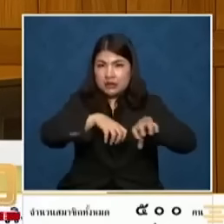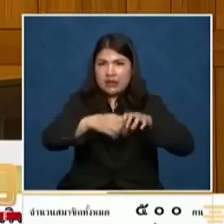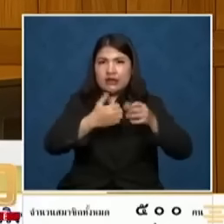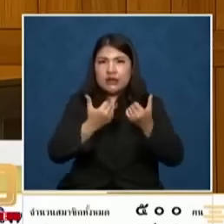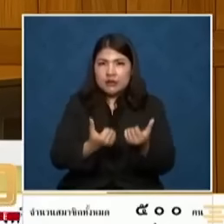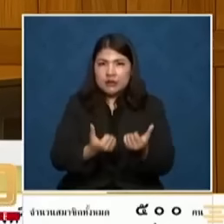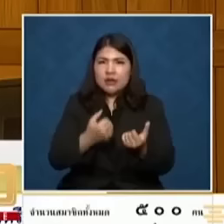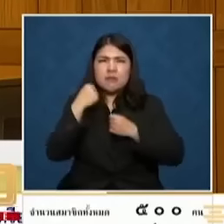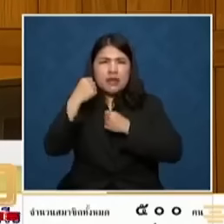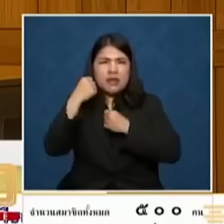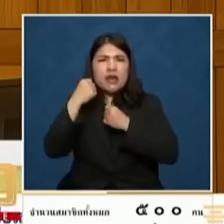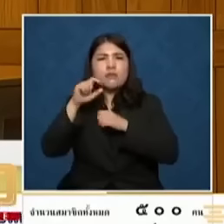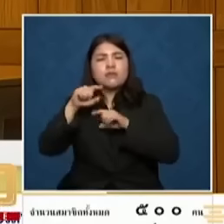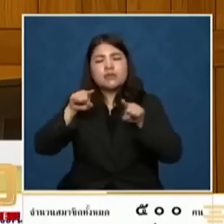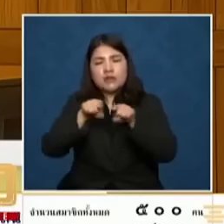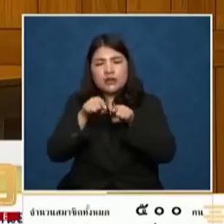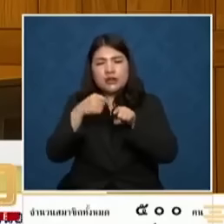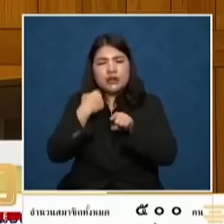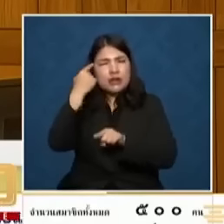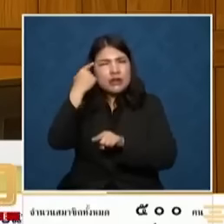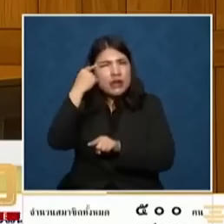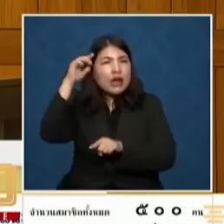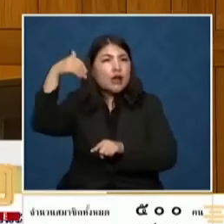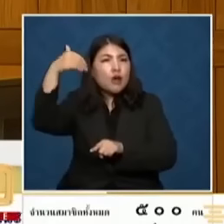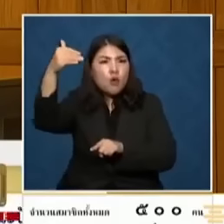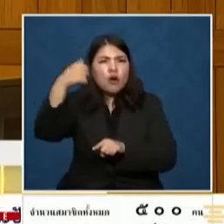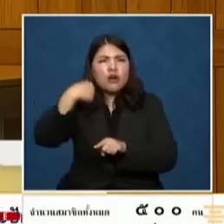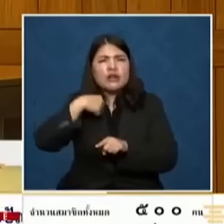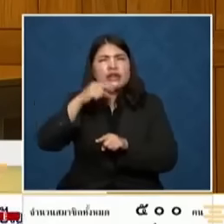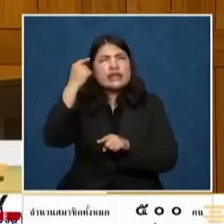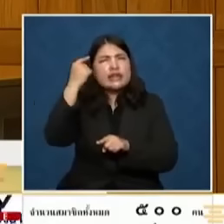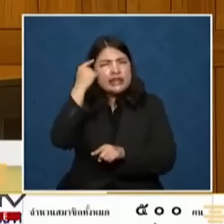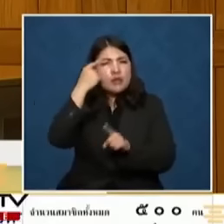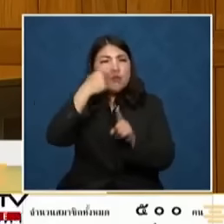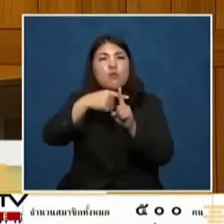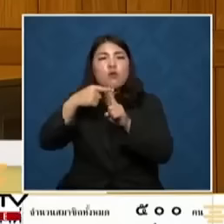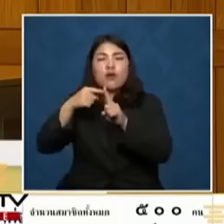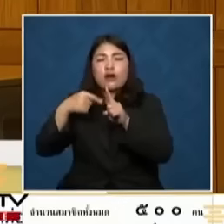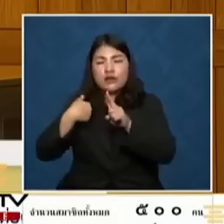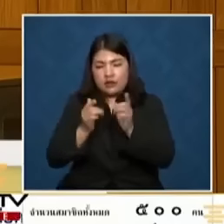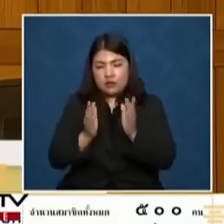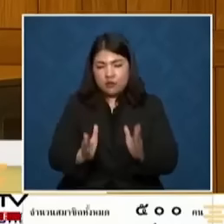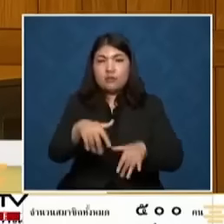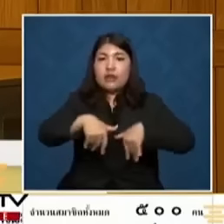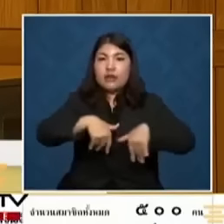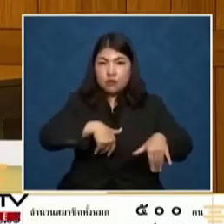บริสุทธิ์ใจทำตามกฎระเบียบราชทัณฑ์ครบ ถ้วนไม่มีเจตนาทางเอื้อประโยชน์ให้กับนัก